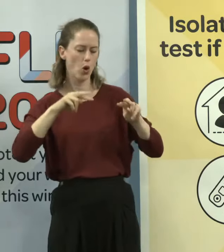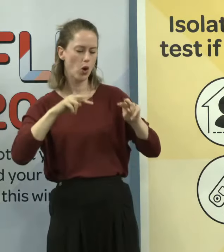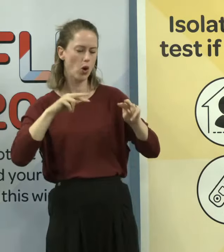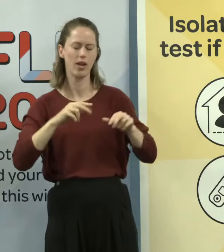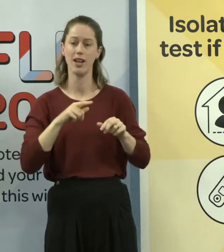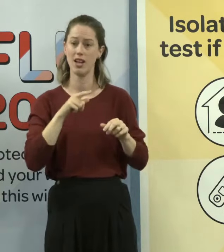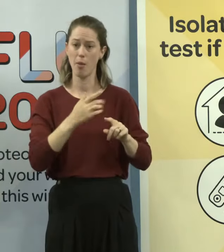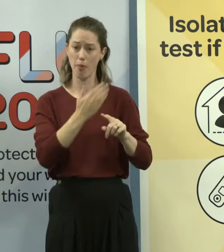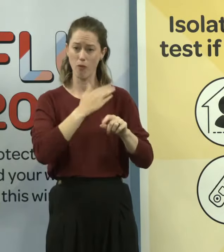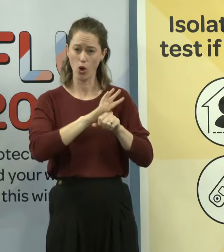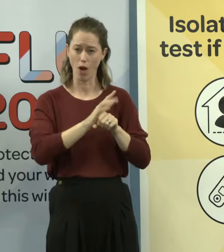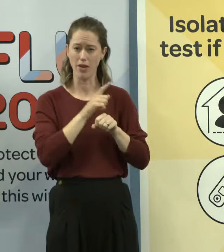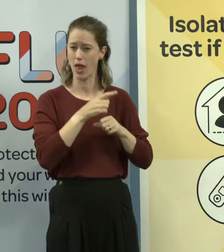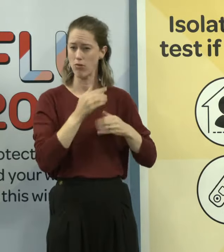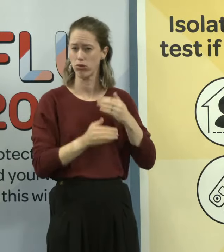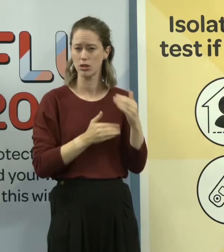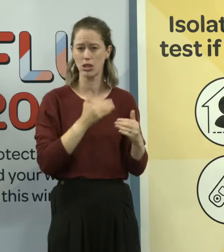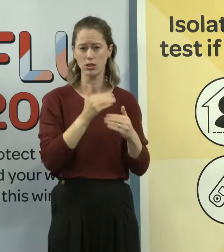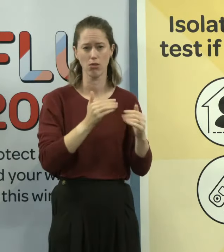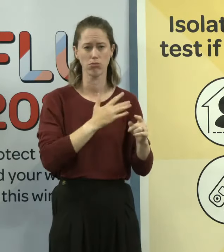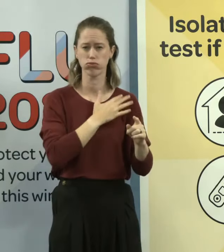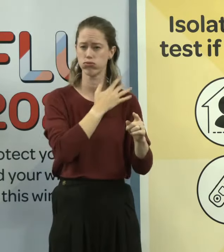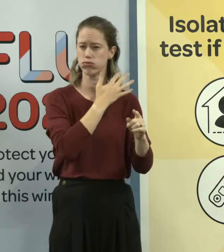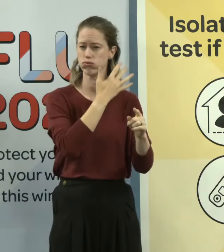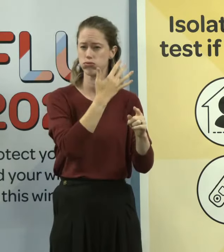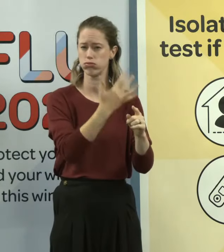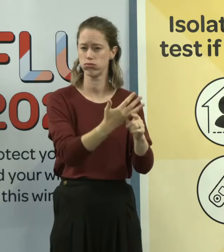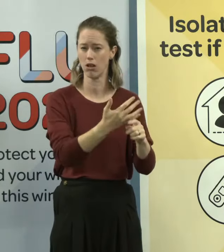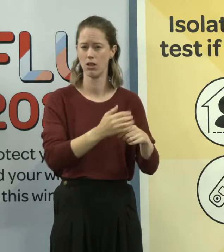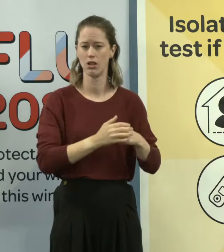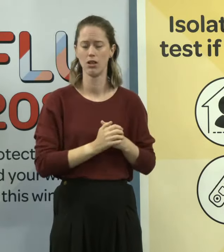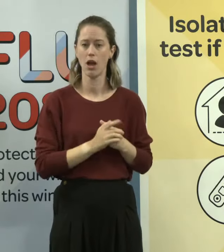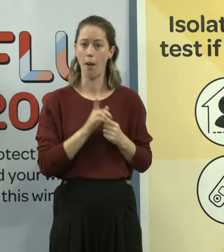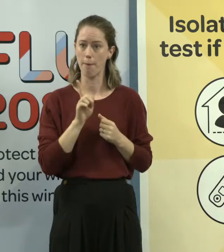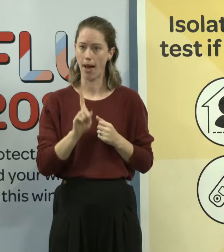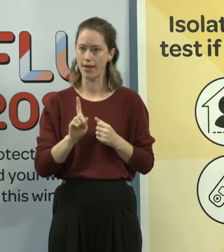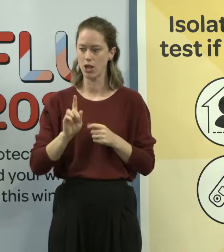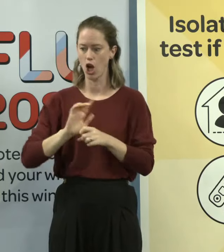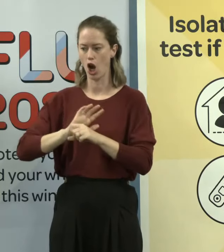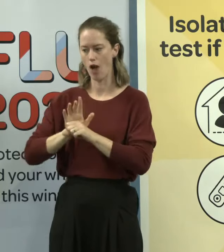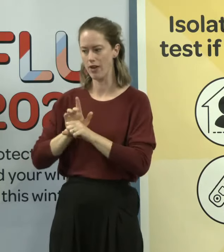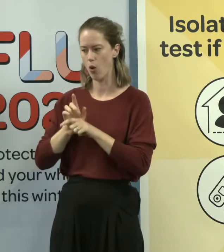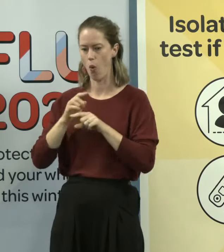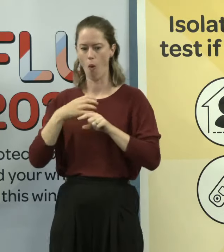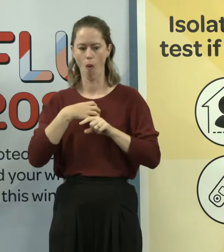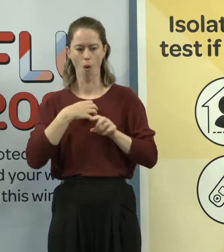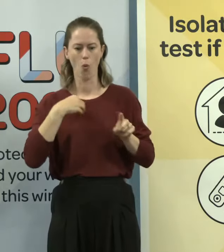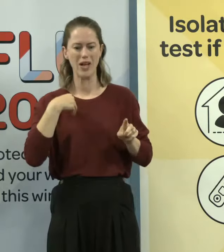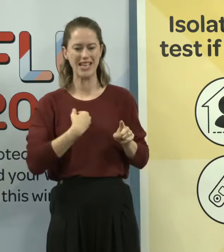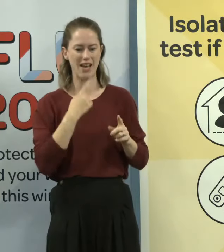te putaiao i te ahunga whakamua ma te whakaputa i nga mahi